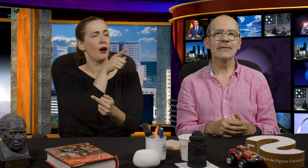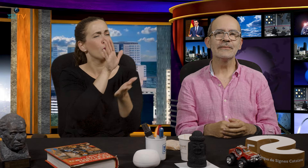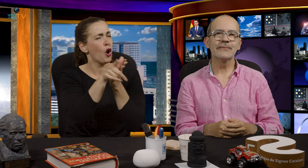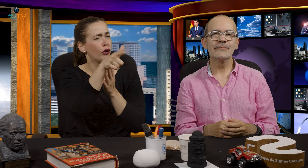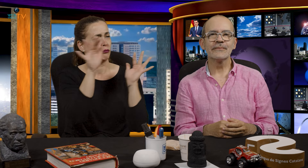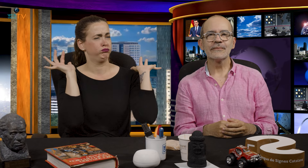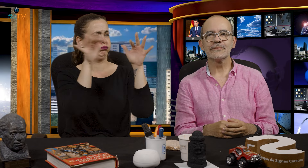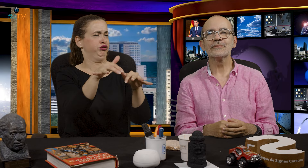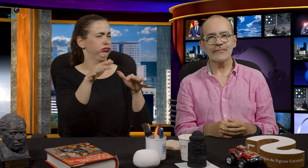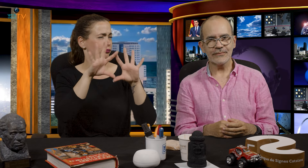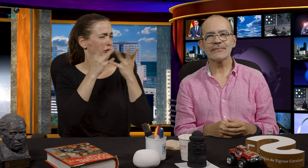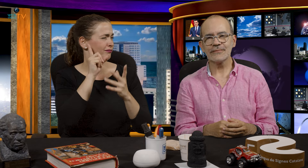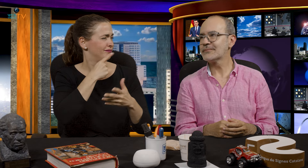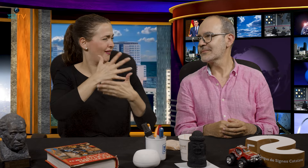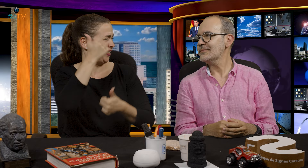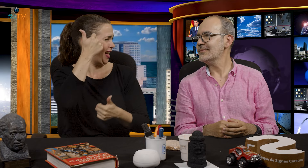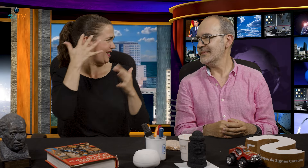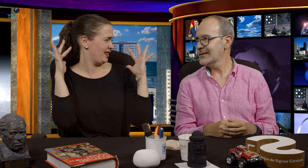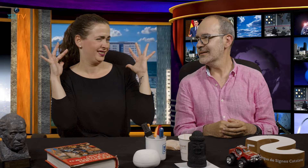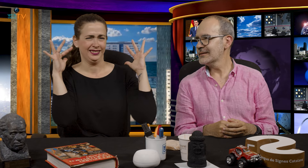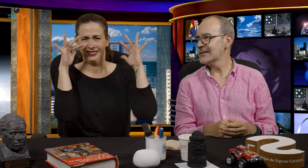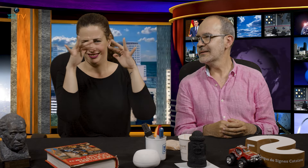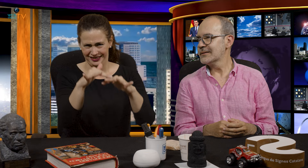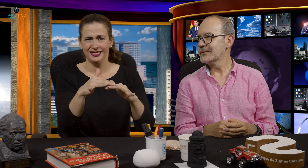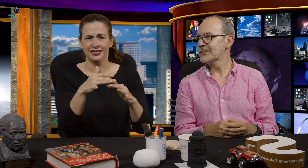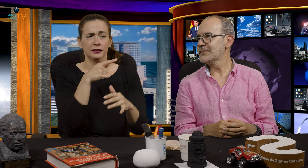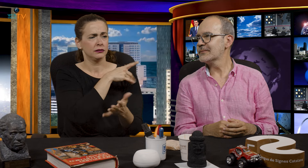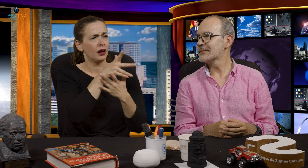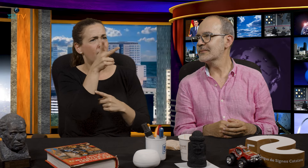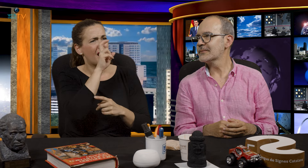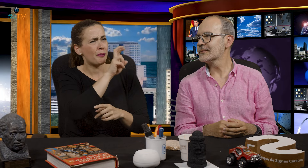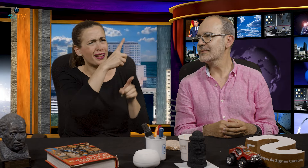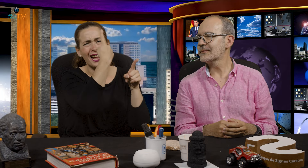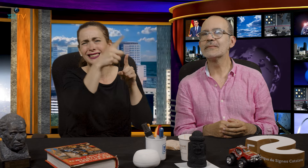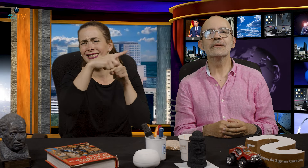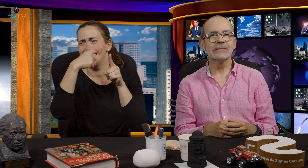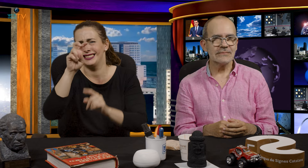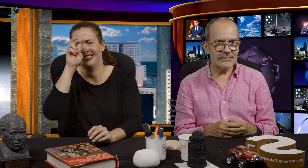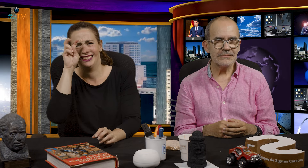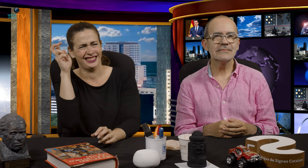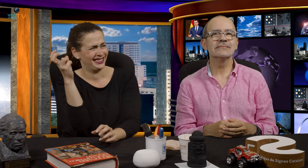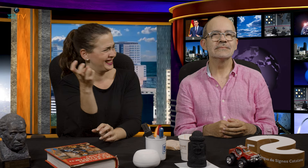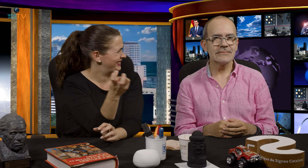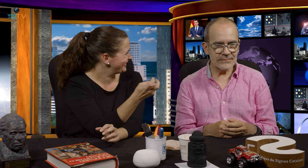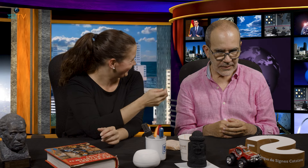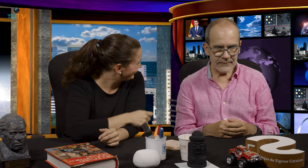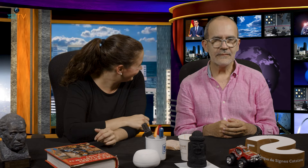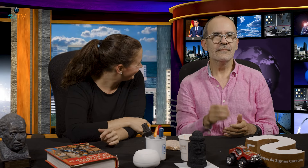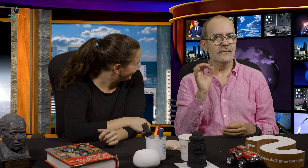a raíz de un encuentro de la Federación Mundial de Sordos y estuviste grabando en distintos y variados emplazamientos, ¿verdad?